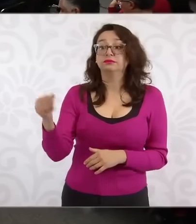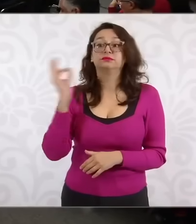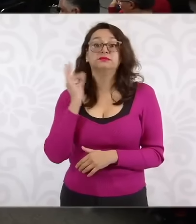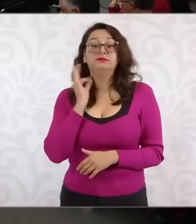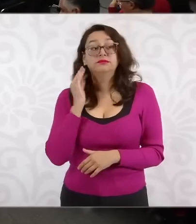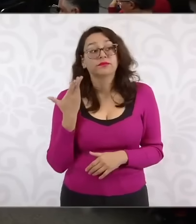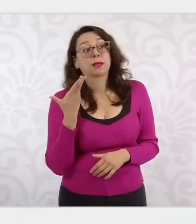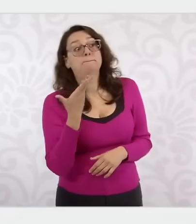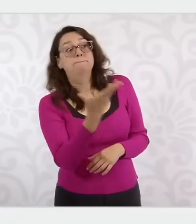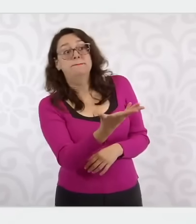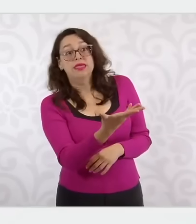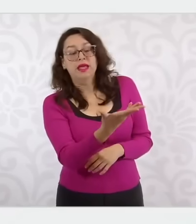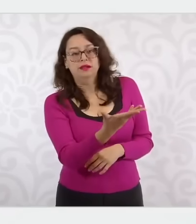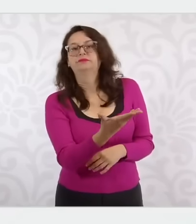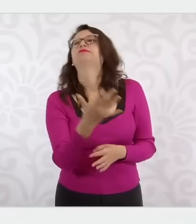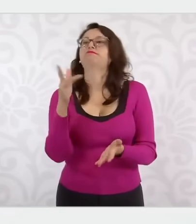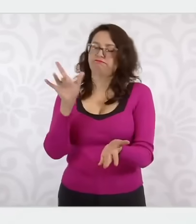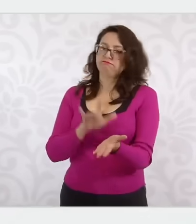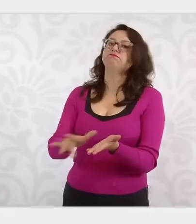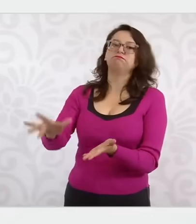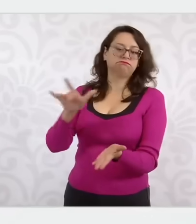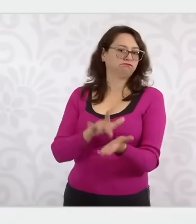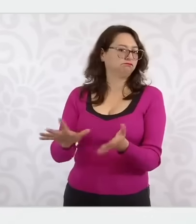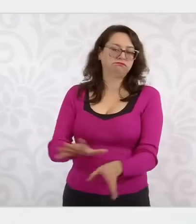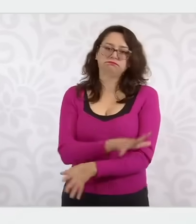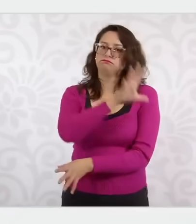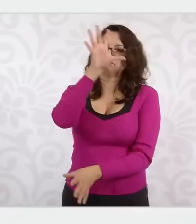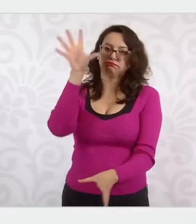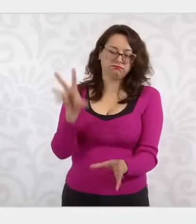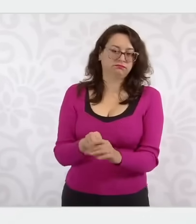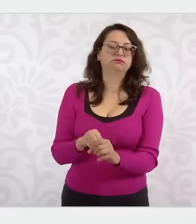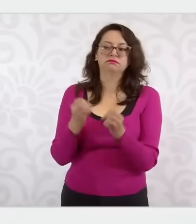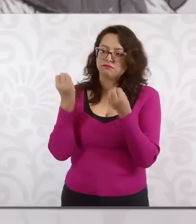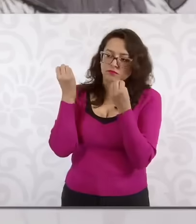se le apoya con todo lo que necesite para la inteligencia y la investigación para llevar